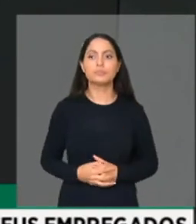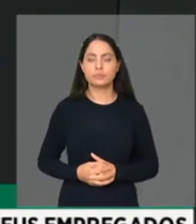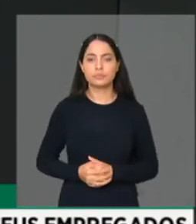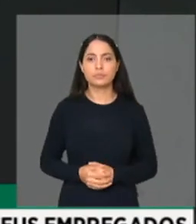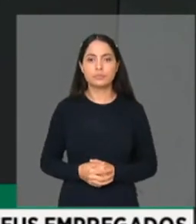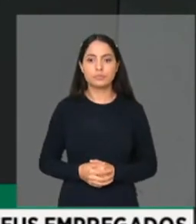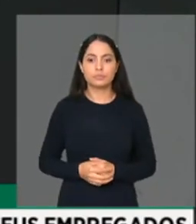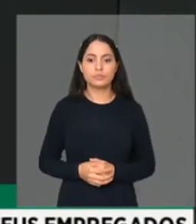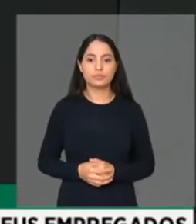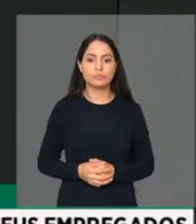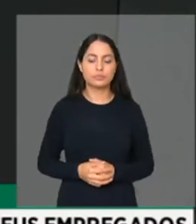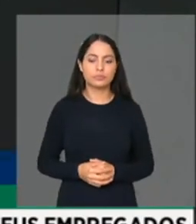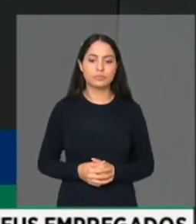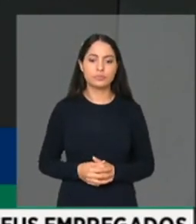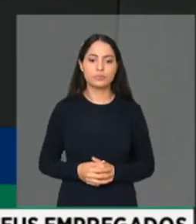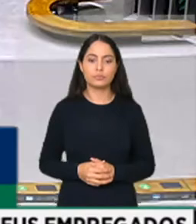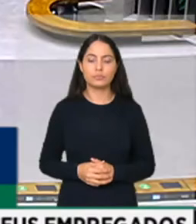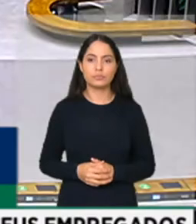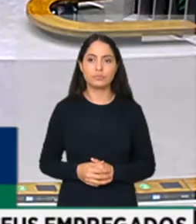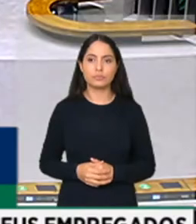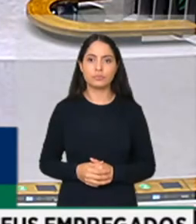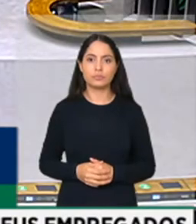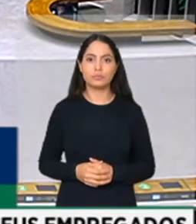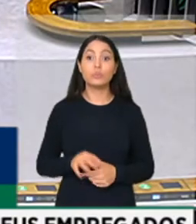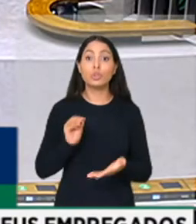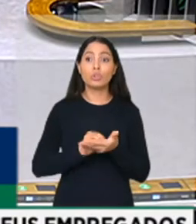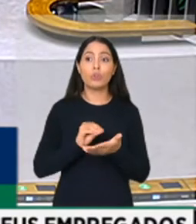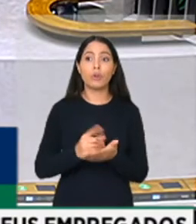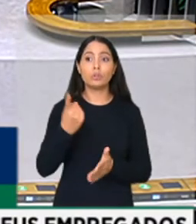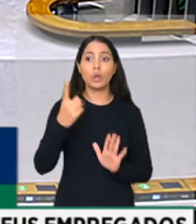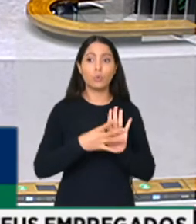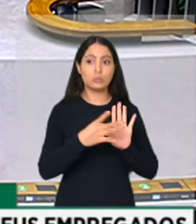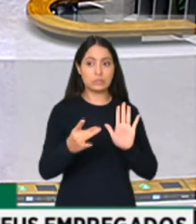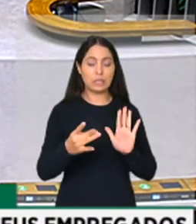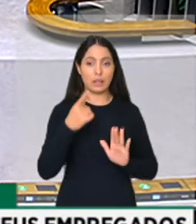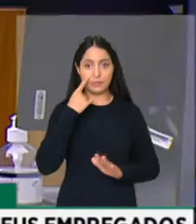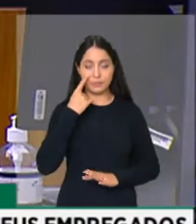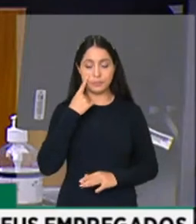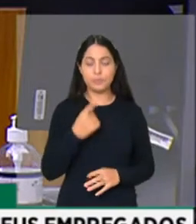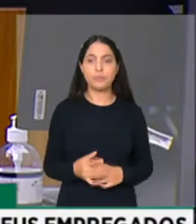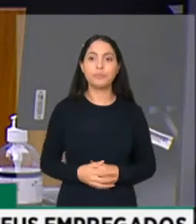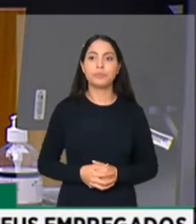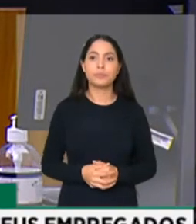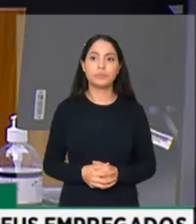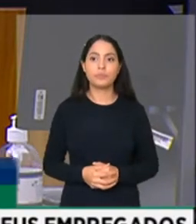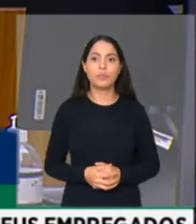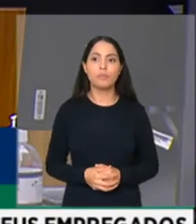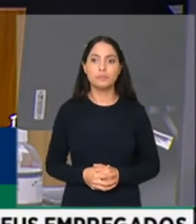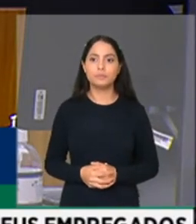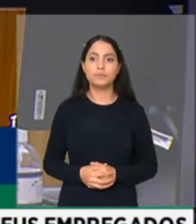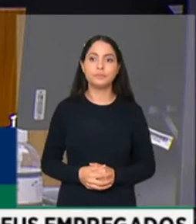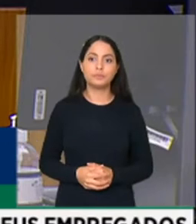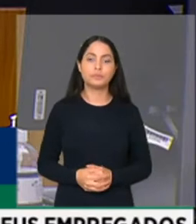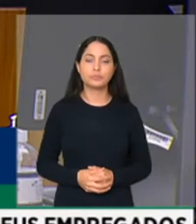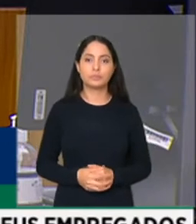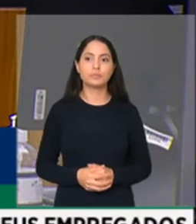REJEITADO O DESTAQUE. -- [MÁRCIO SALEMA]: REJEITADO O DESTAQUE DE UMA EMENDA APRESENTADO PELO PSB. FALTA APENAS UM DESTAQUE. -- [PRESIDENTE]: EMENDA DE PLENÁRIO N° 16 PARA ENCAMINHAR O REQUERIMENTO,